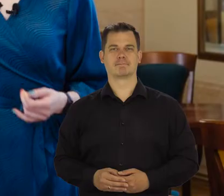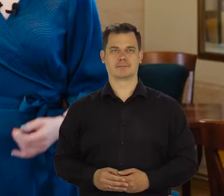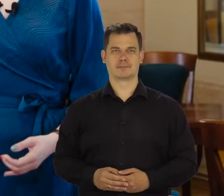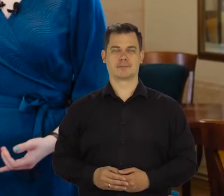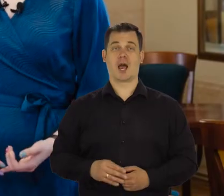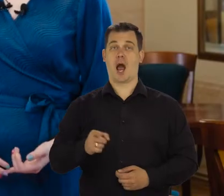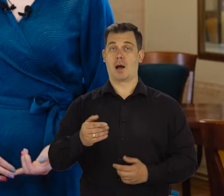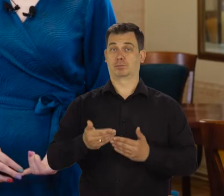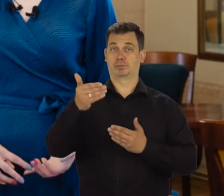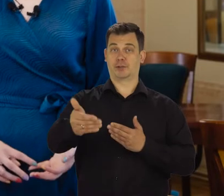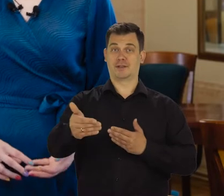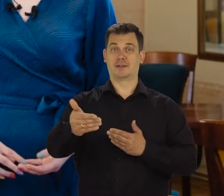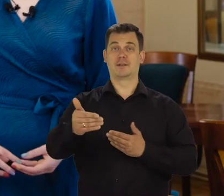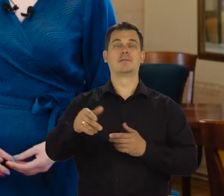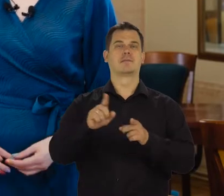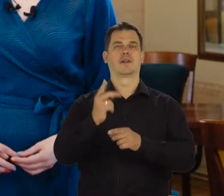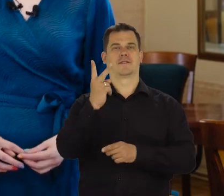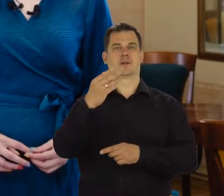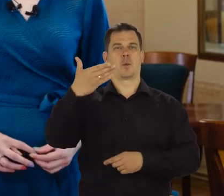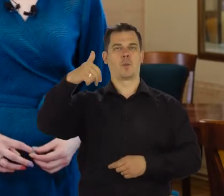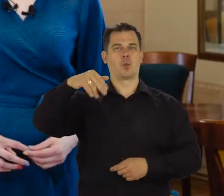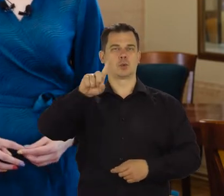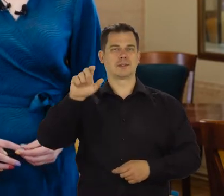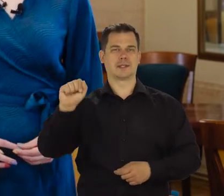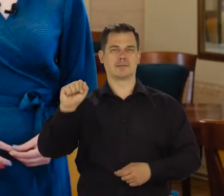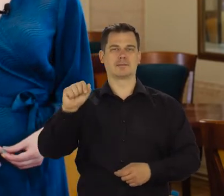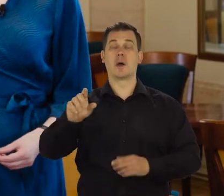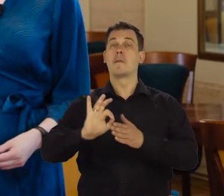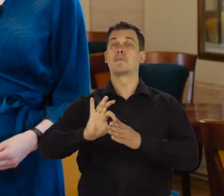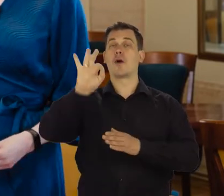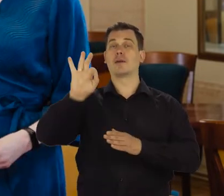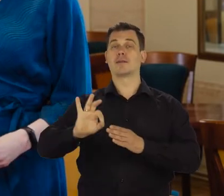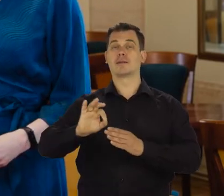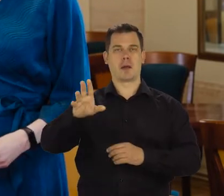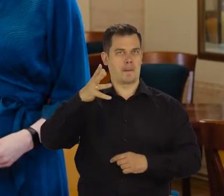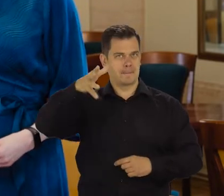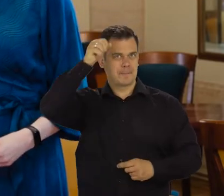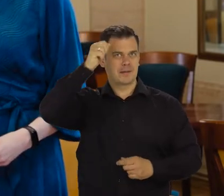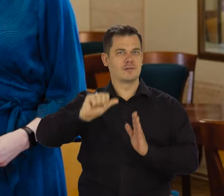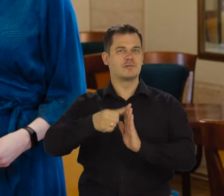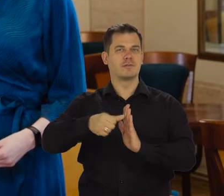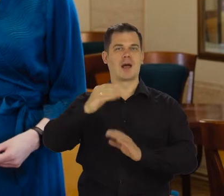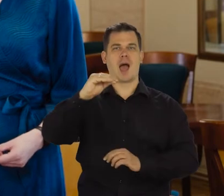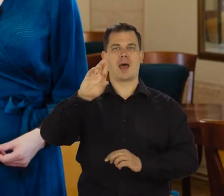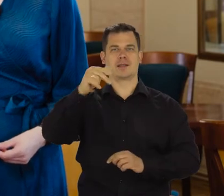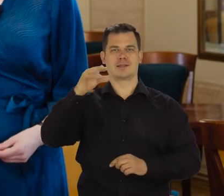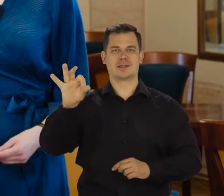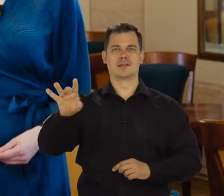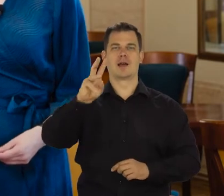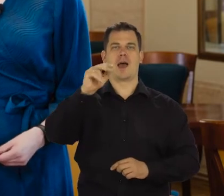Przed budynkiem stoją również 2 rzeźby muz, zaprojektowane przez berlińskiego rzeźbiarza Ernsta Hertera.